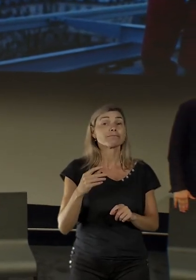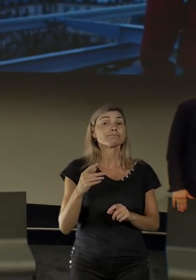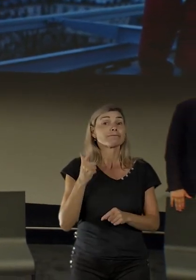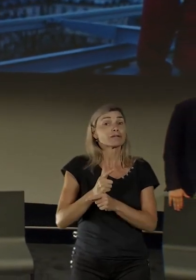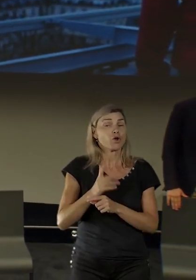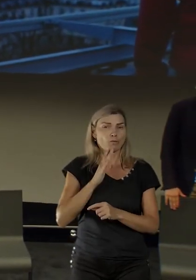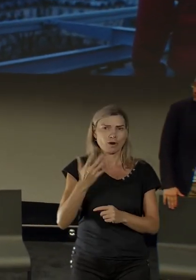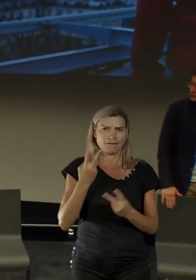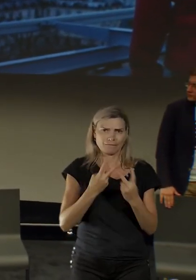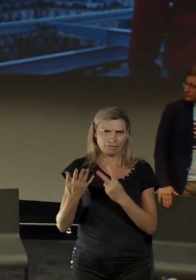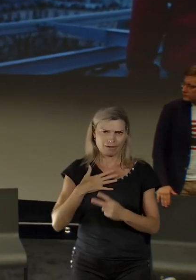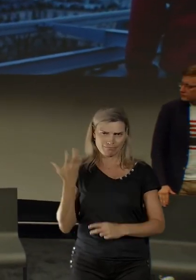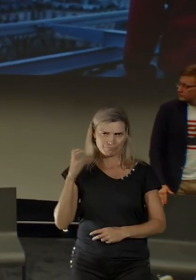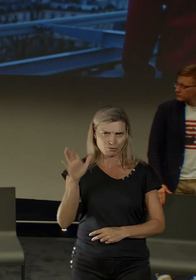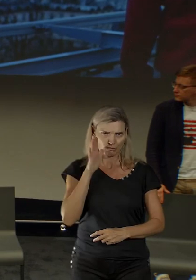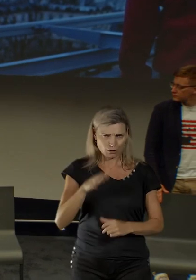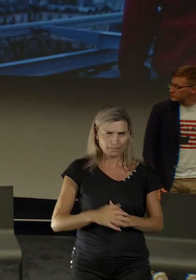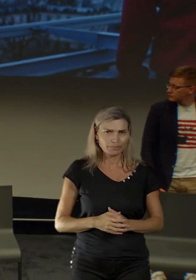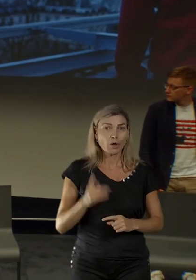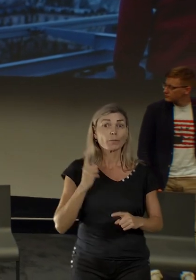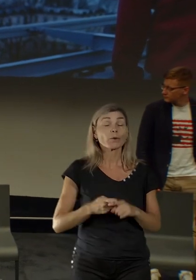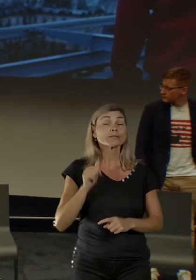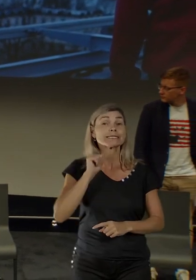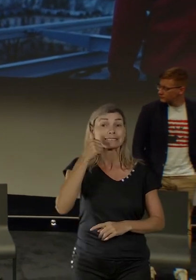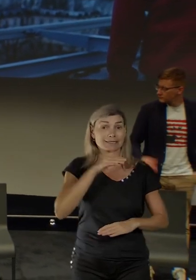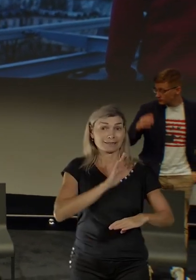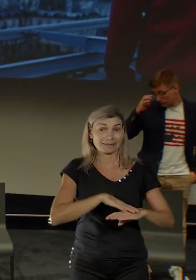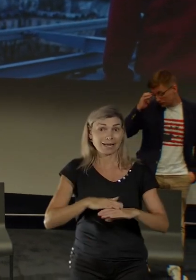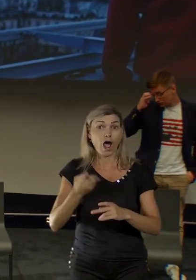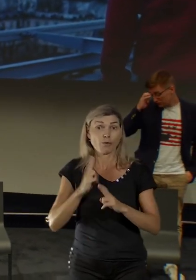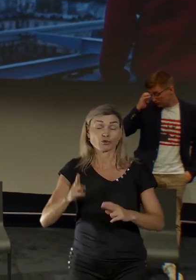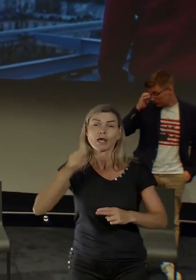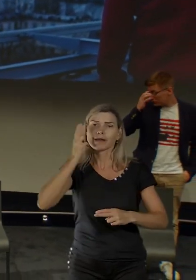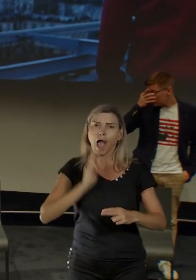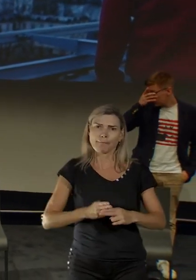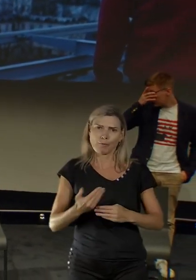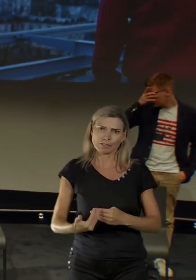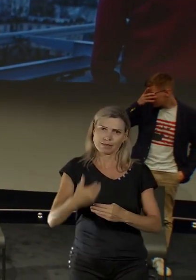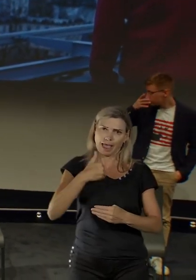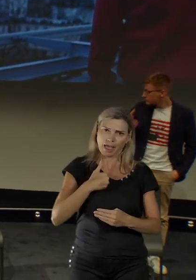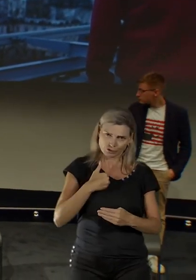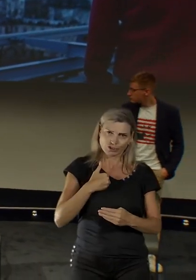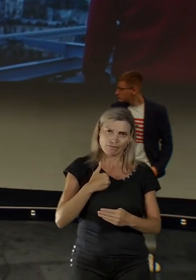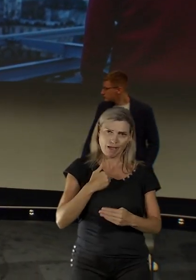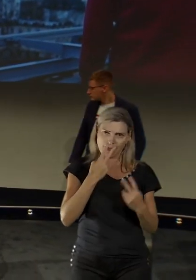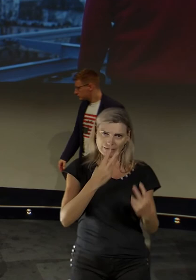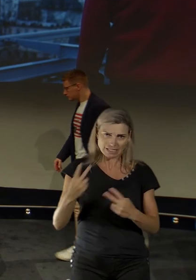A taky že zítra je poslední den, kdy můžete navštívit tu výstavu Metropolitního plánu. A taky CAMP před servisní odstávkou.